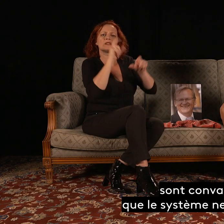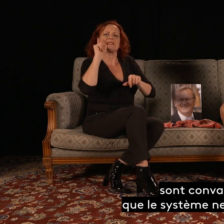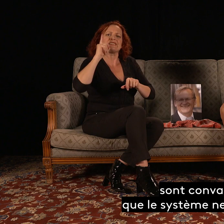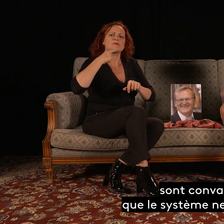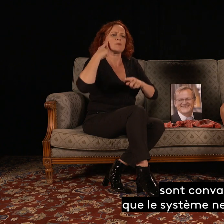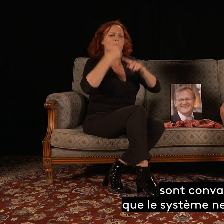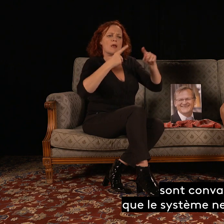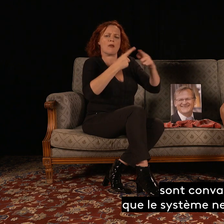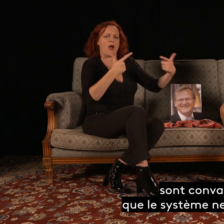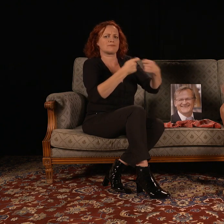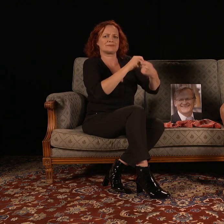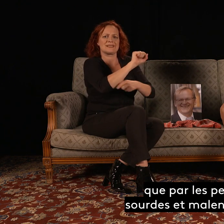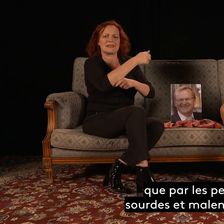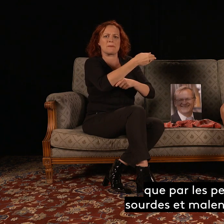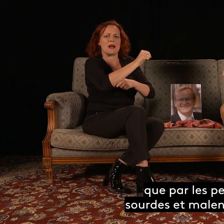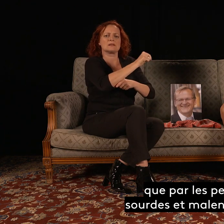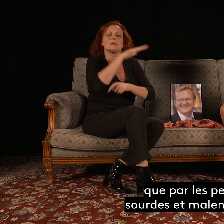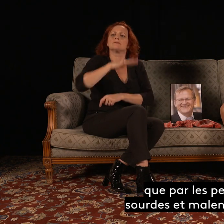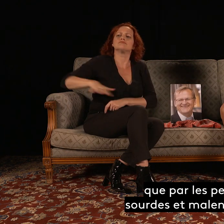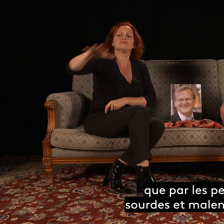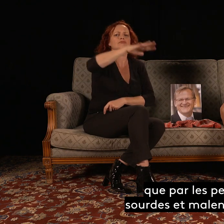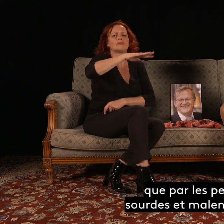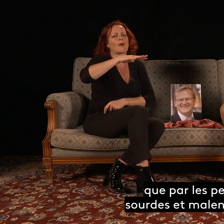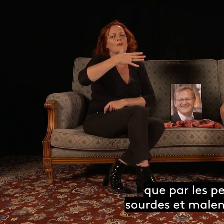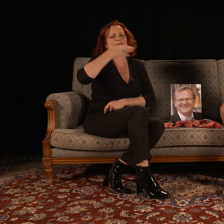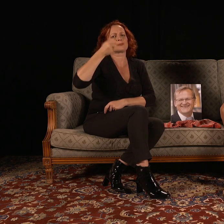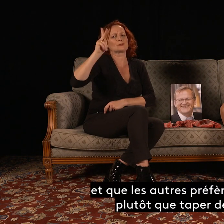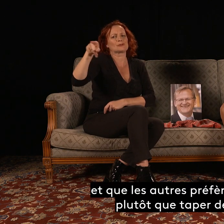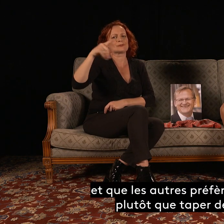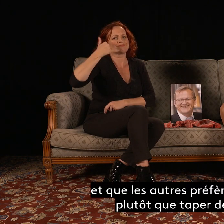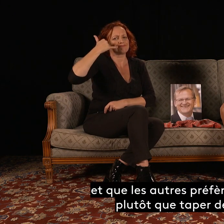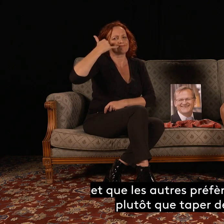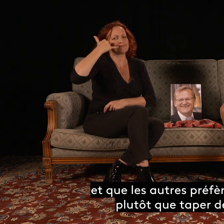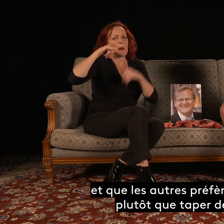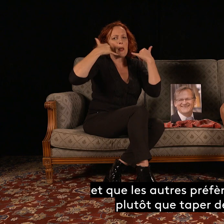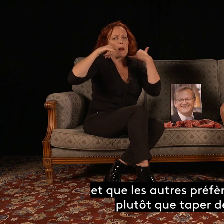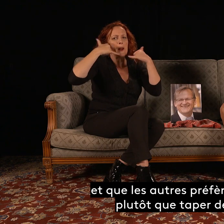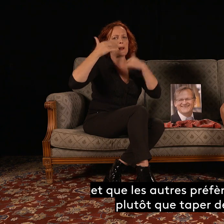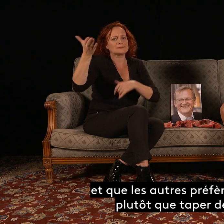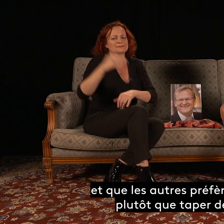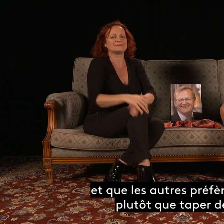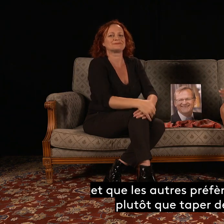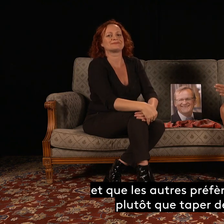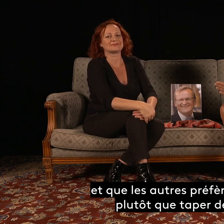système ne sera utilisé que par les personnes sourdes et malentendantes, et que les autres préféreront téléphoner plutôt que taper des messages.